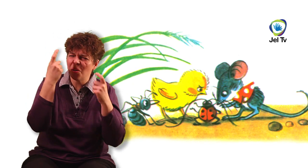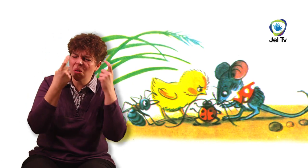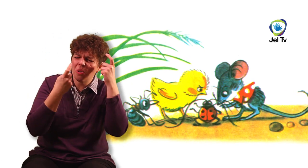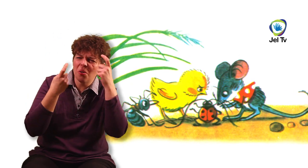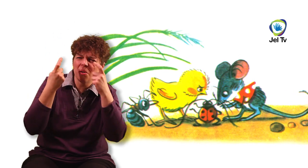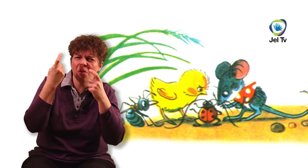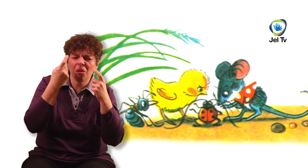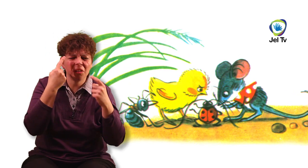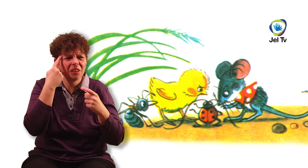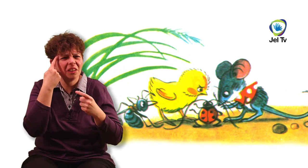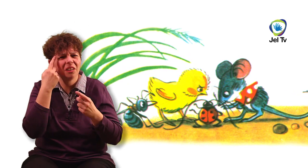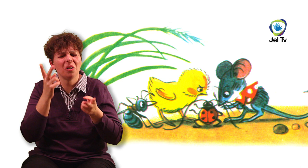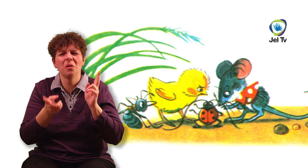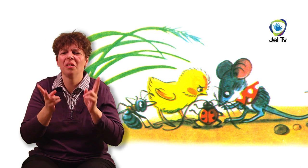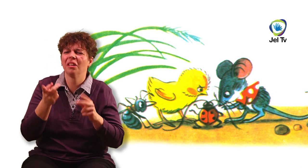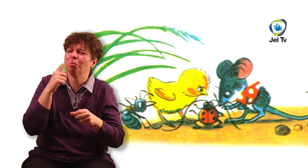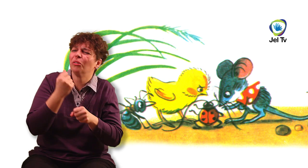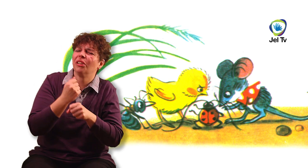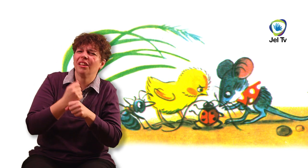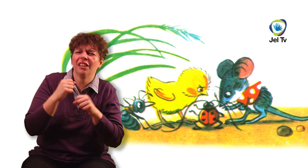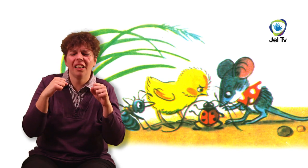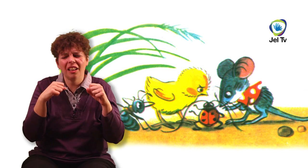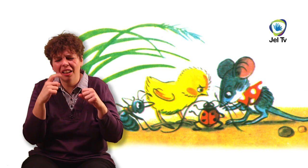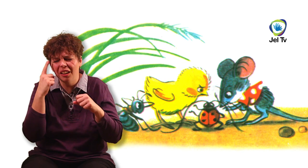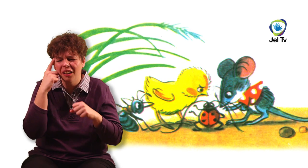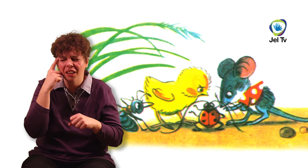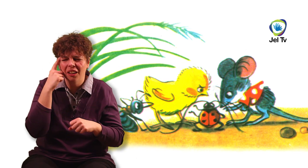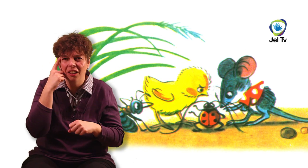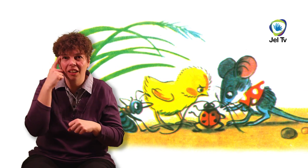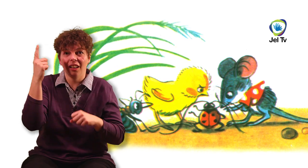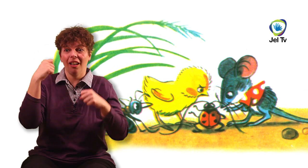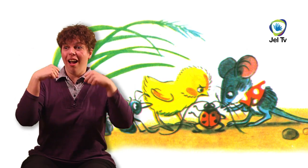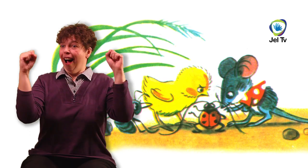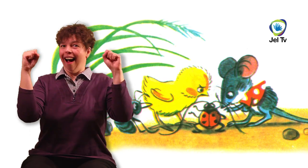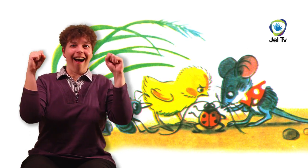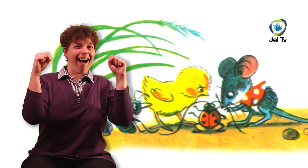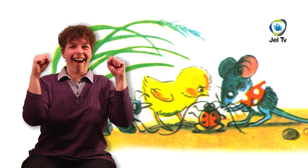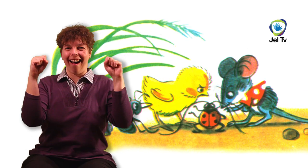Törték a fejüket, mitévõk legyenek. Addig – addig törték a fejüket, míg végre kitaláltak valamit.